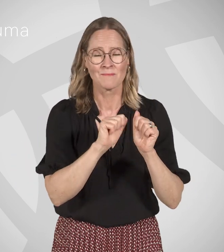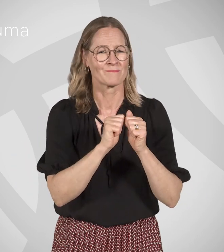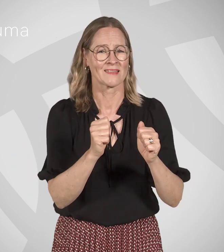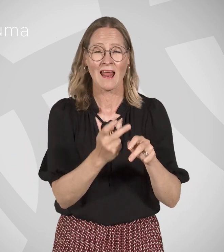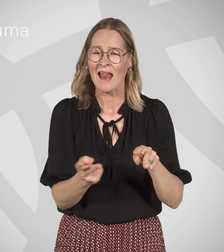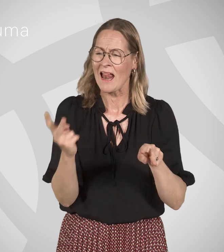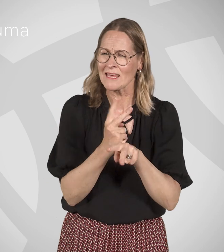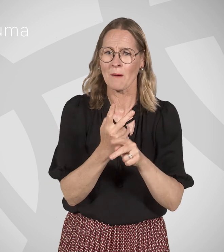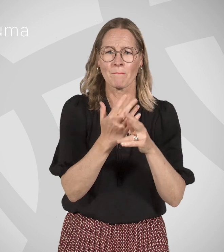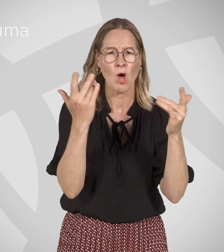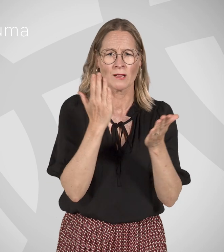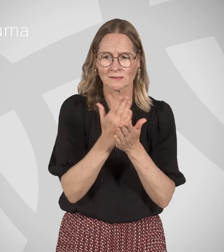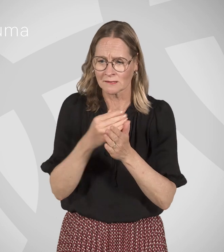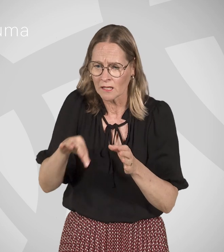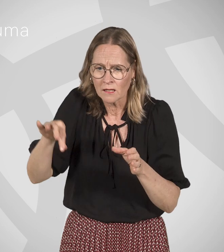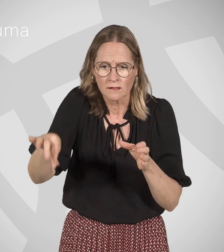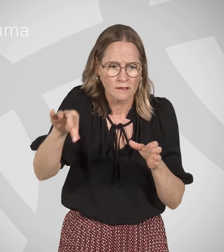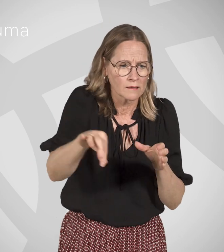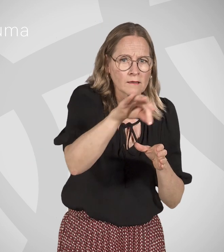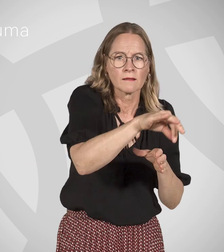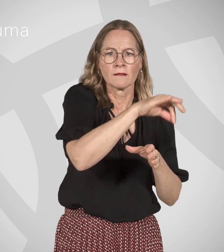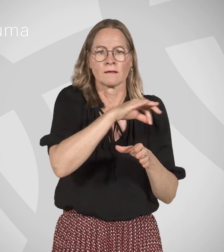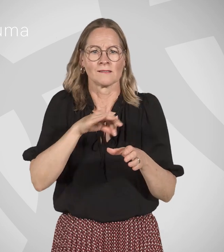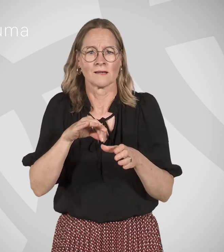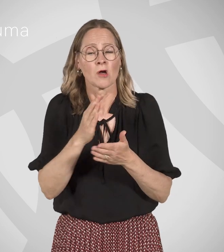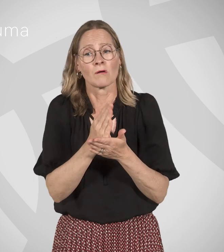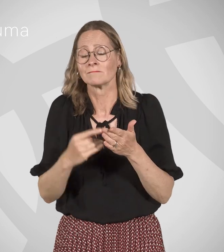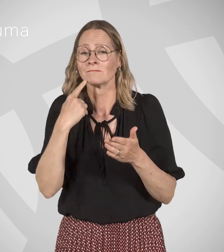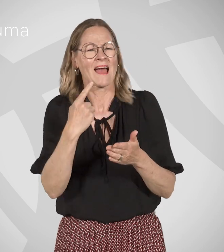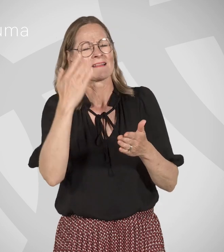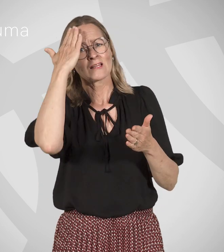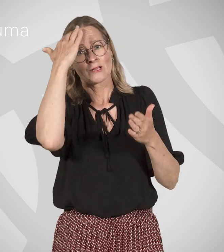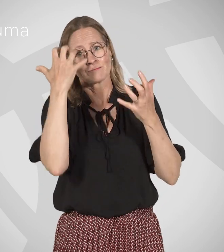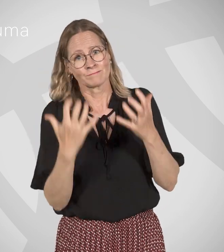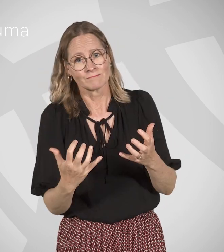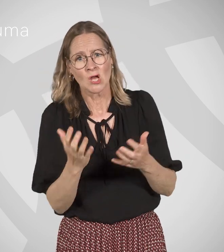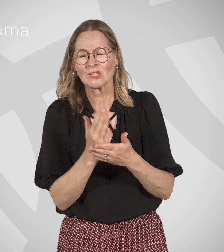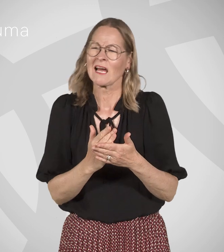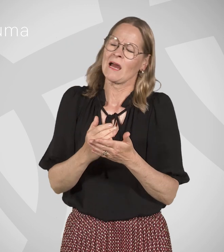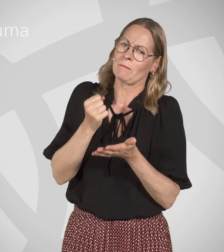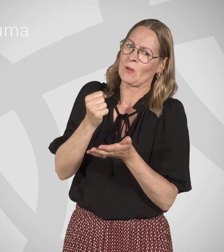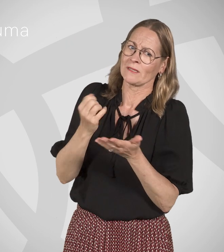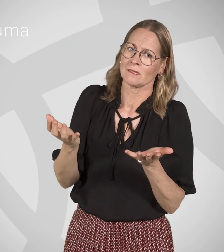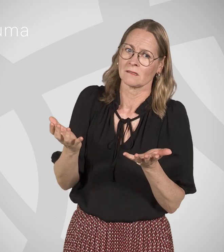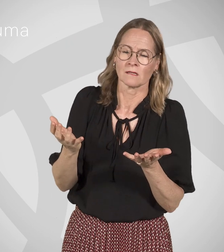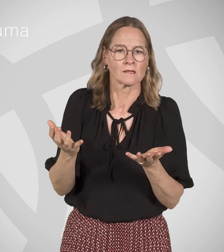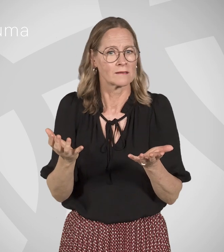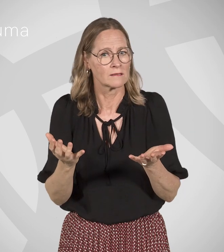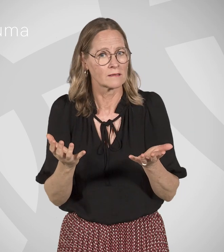mutta aivan liian monessa asiassa kierretään kehää. Välillä esteenä on tietämättömyys, välillä taas vedotaan budjettiin.